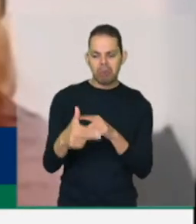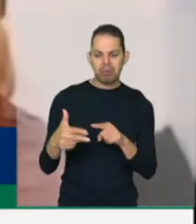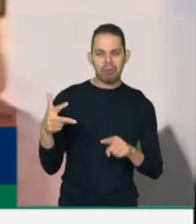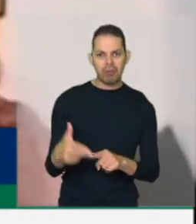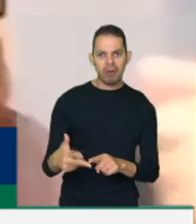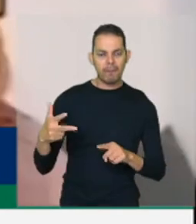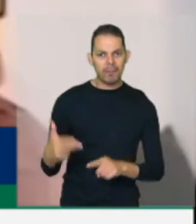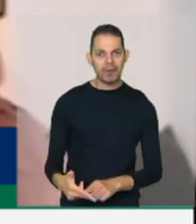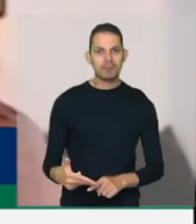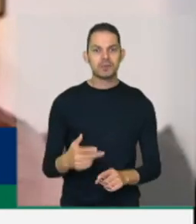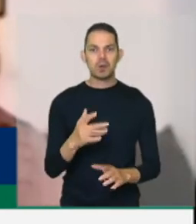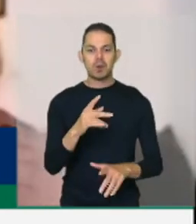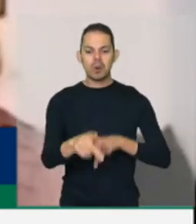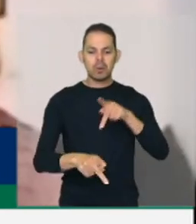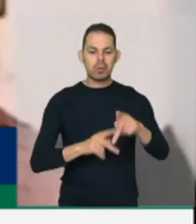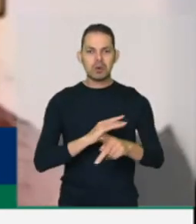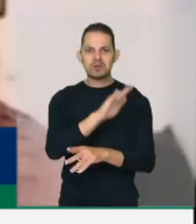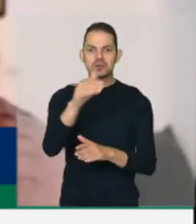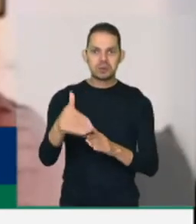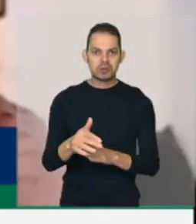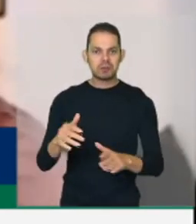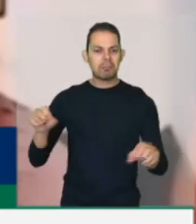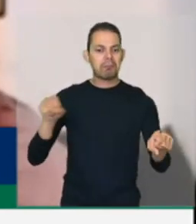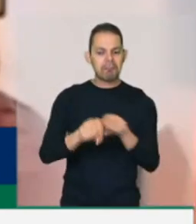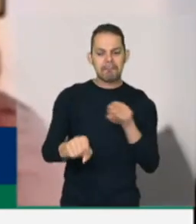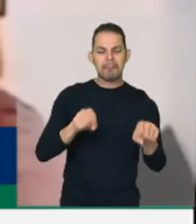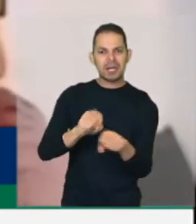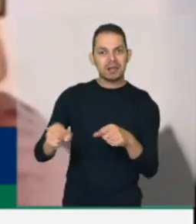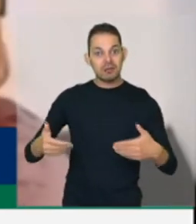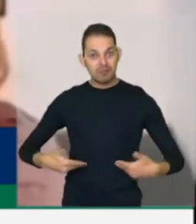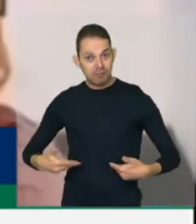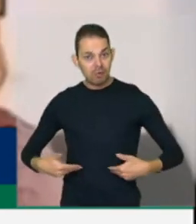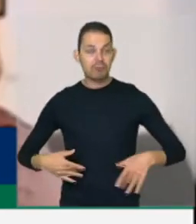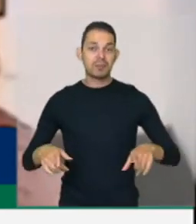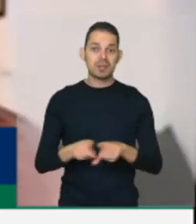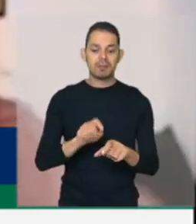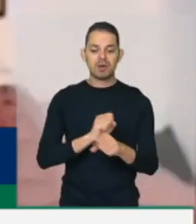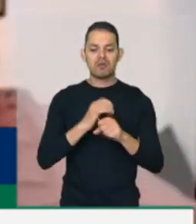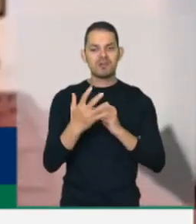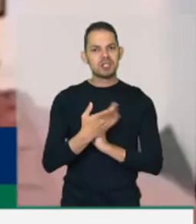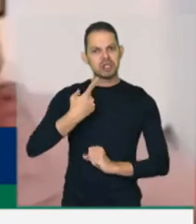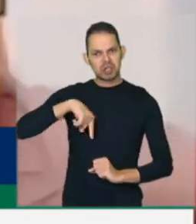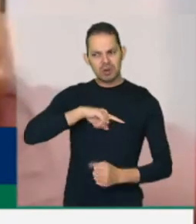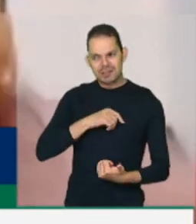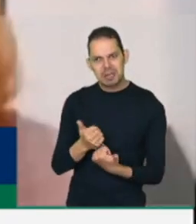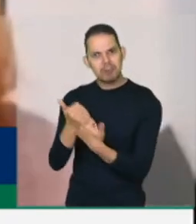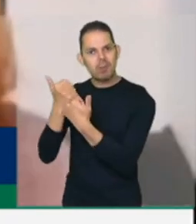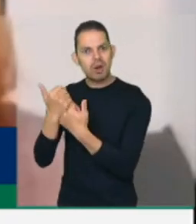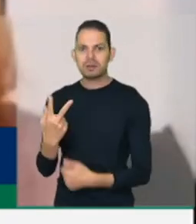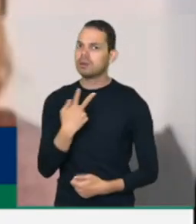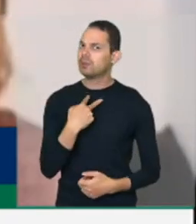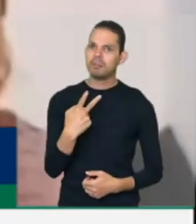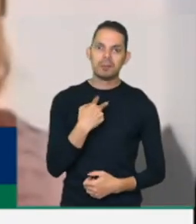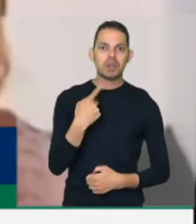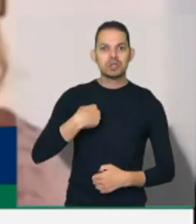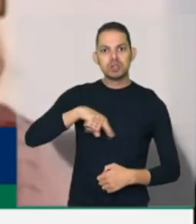MATAR O POVO DE FOME E DE COVID. NÓS NÃO PODEMOS SER CÚMPLICES DA MORTE NÃO PODEMOS SER CÚMPLICES DESSES ASSASSINOS. PRECISAMOS...